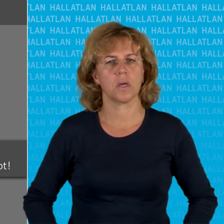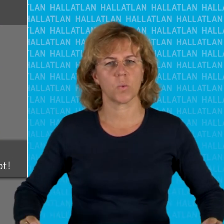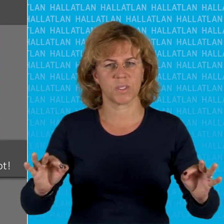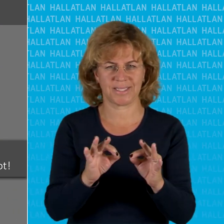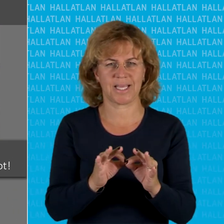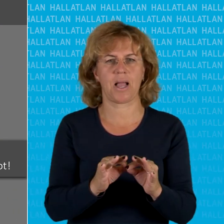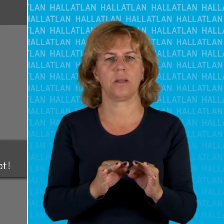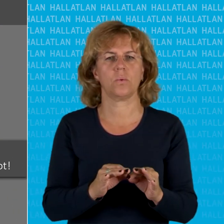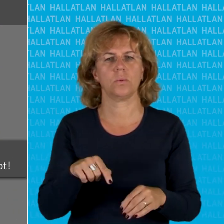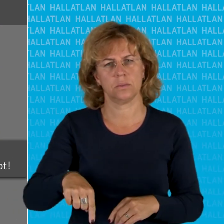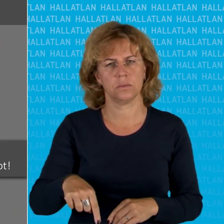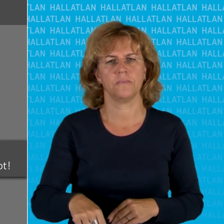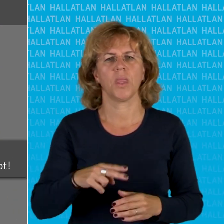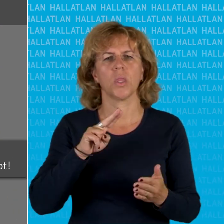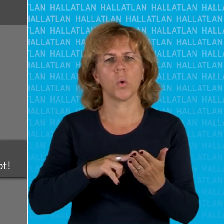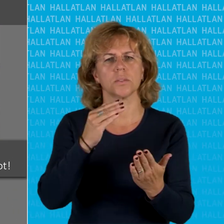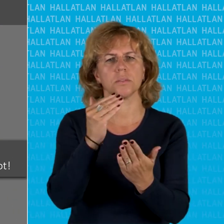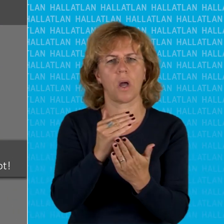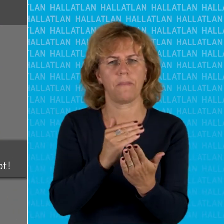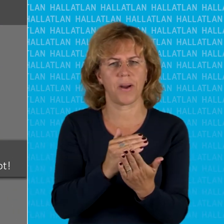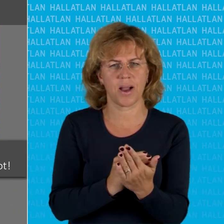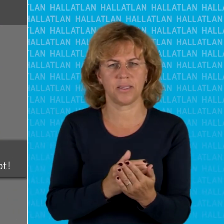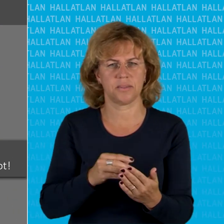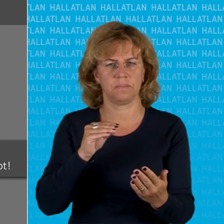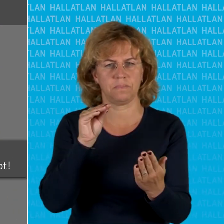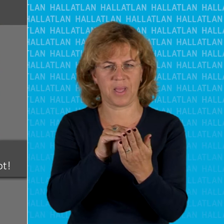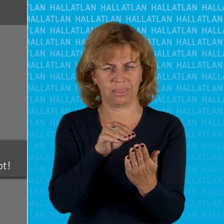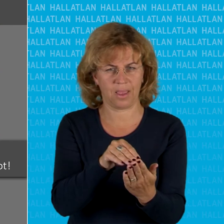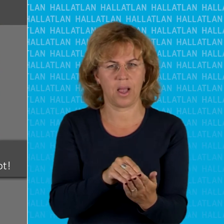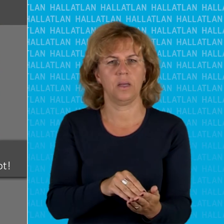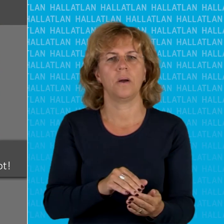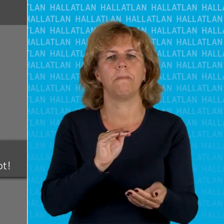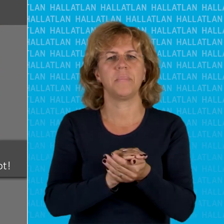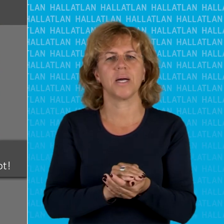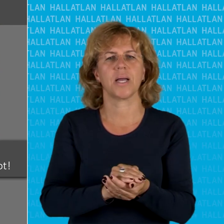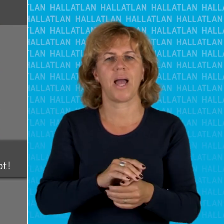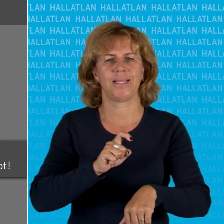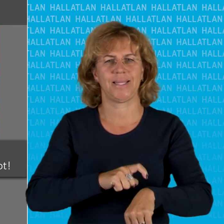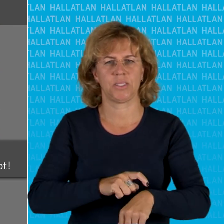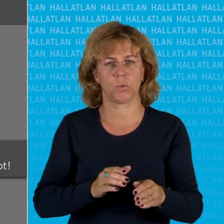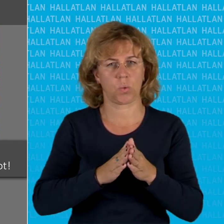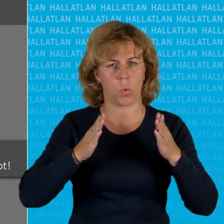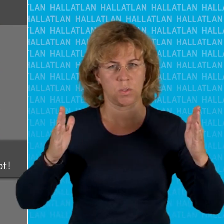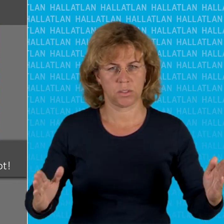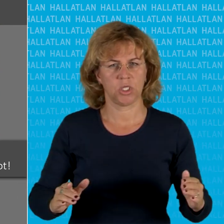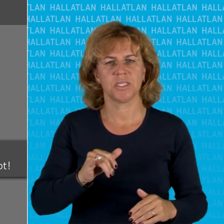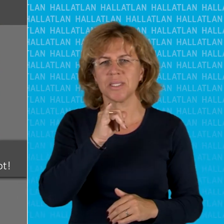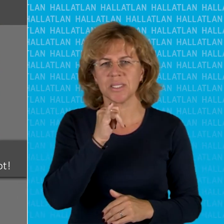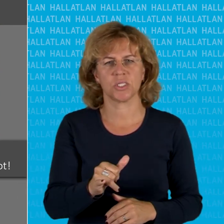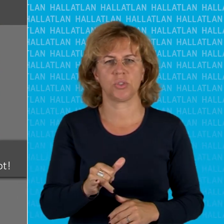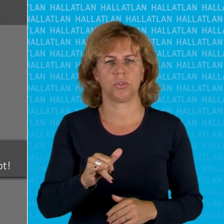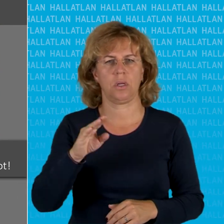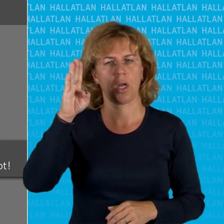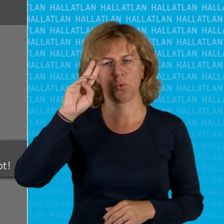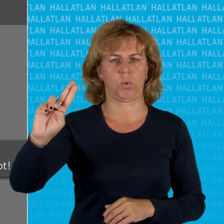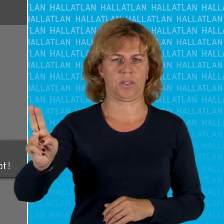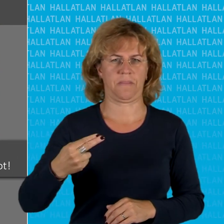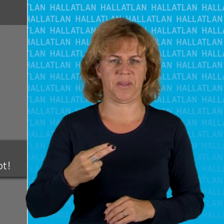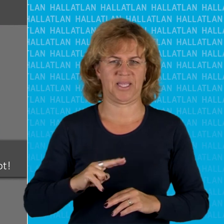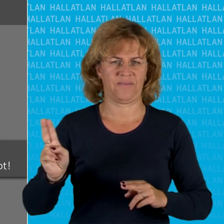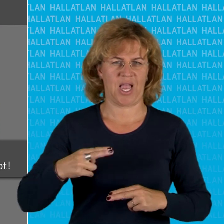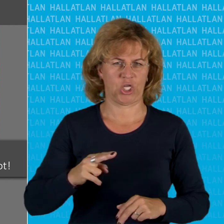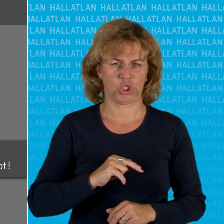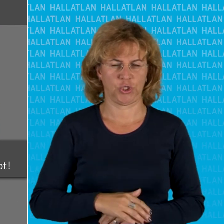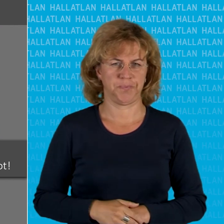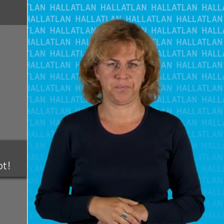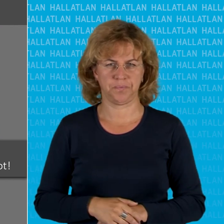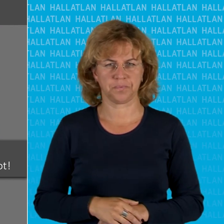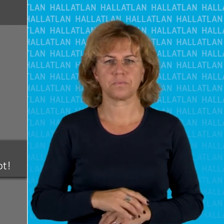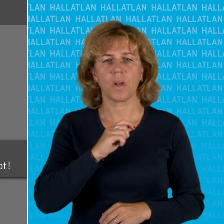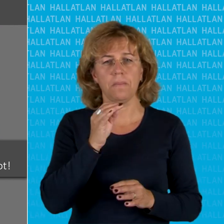hogy Magyarországon a hatályos jogszabályok értelmében békeidőszakban nincs sorkötelezettség.